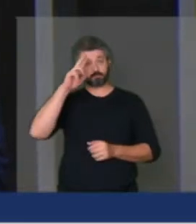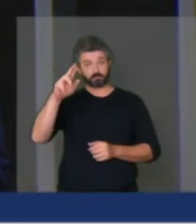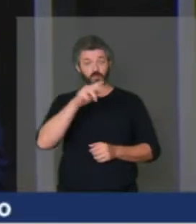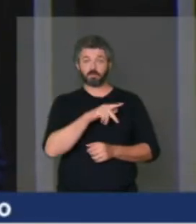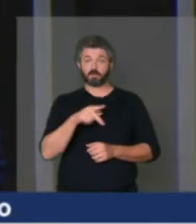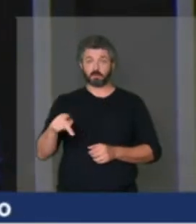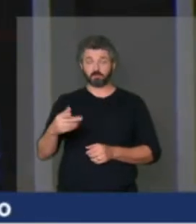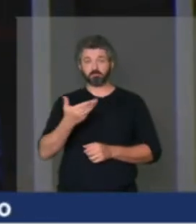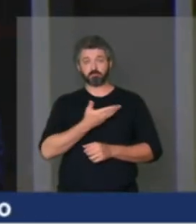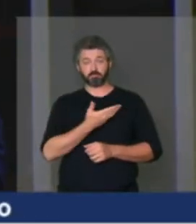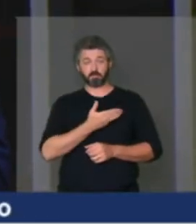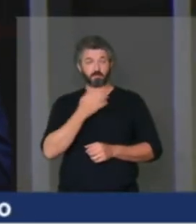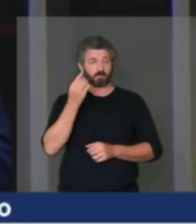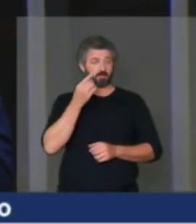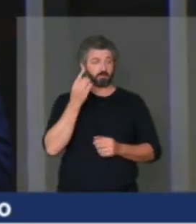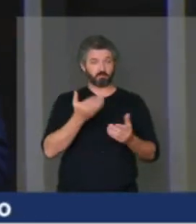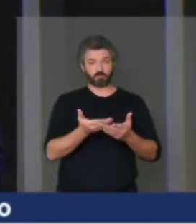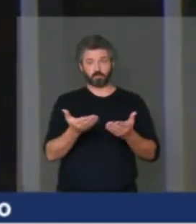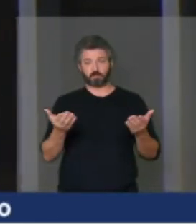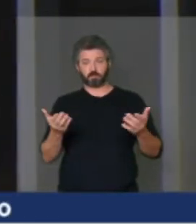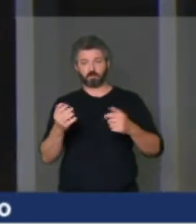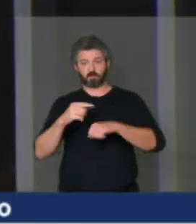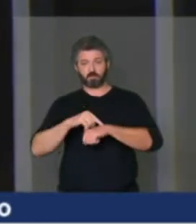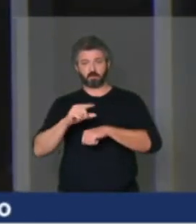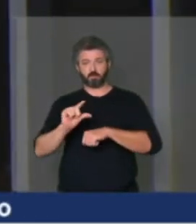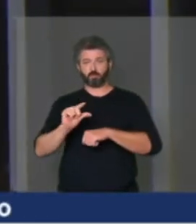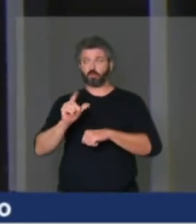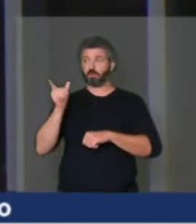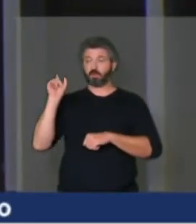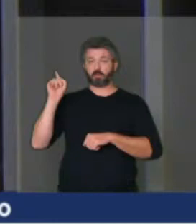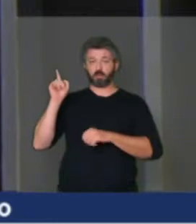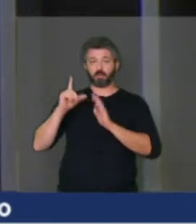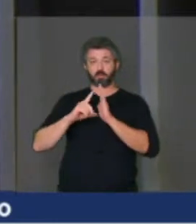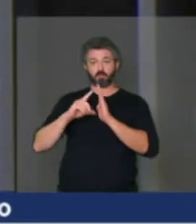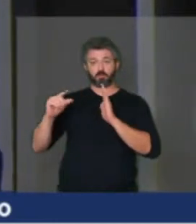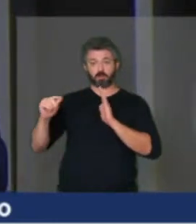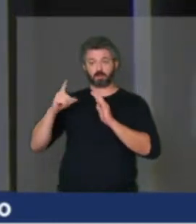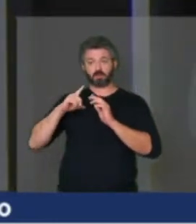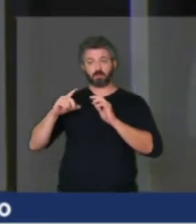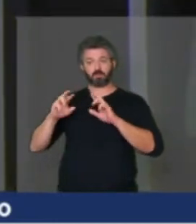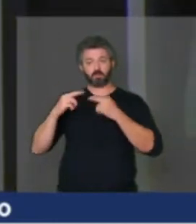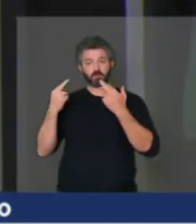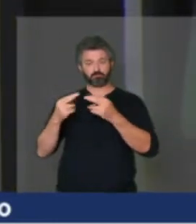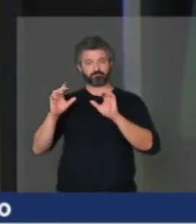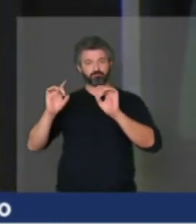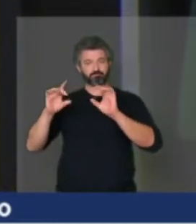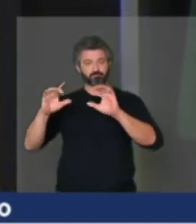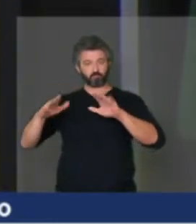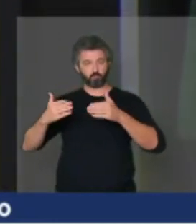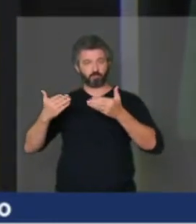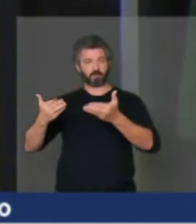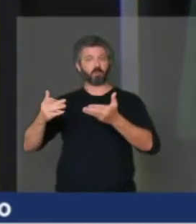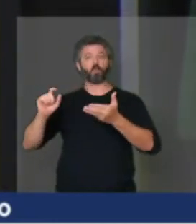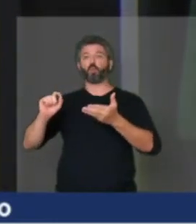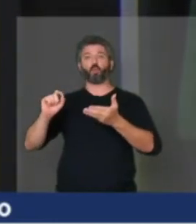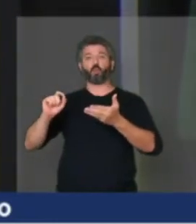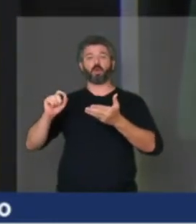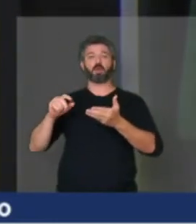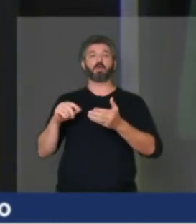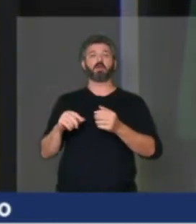DO PLANALTO, TIVEMOS UMA SOLENIDADE PARA HOMENAGEAR OS ATLETAS OLÍMPICOS E